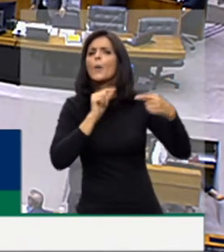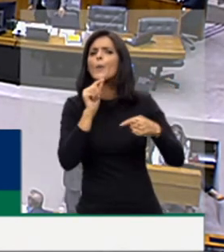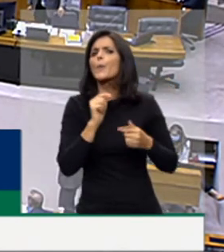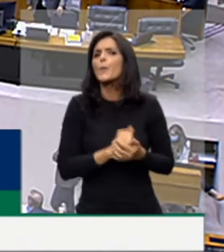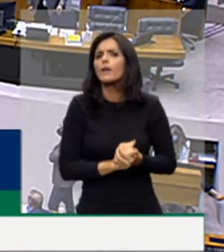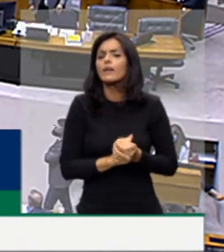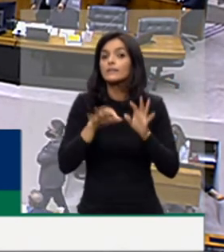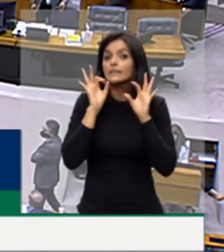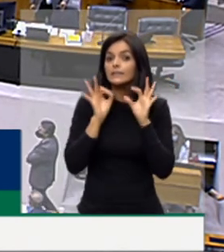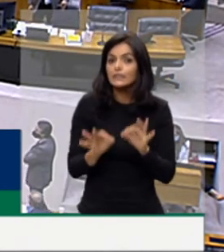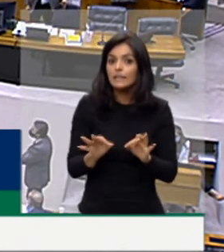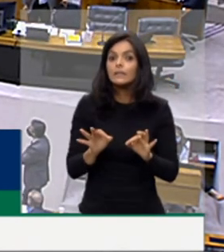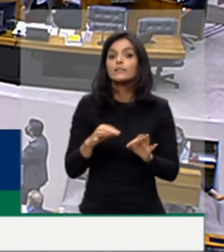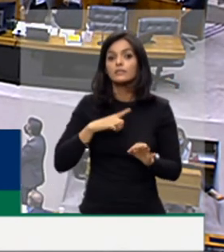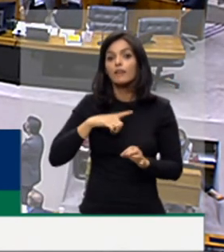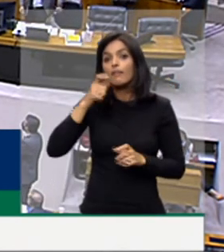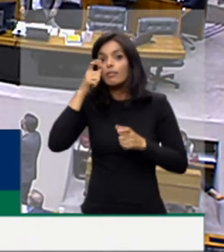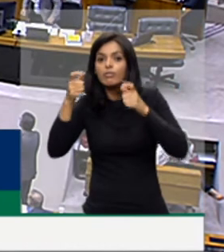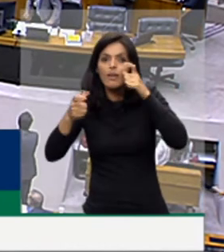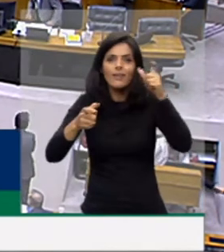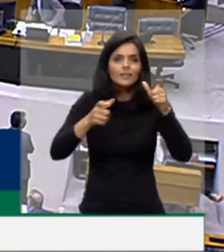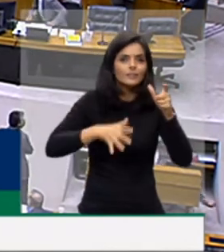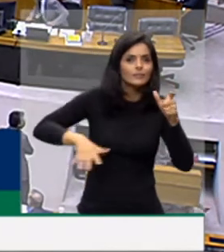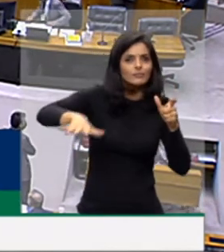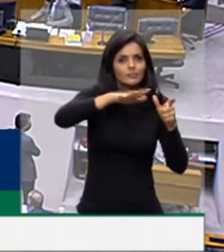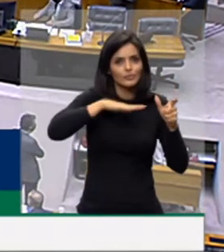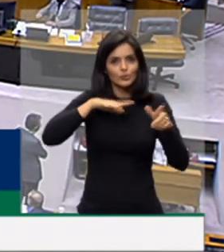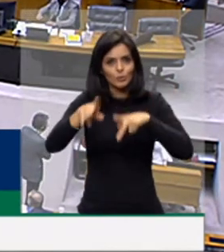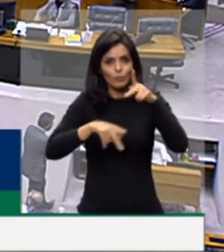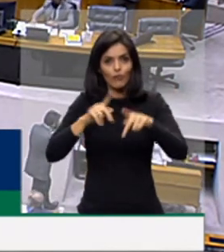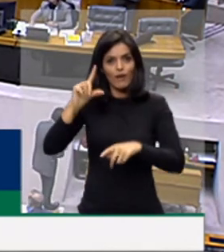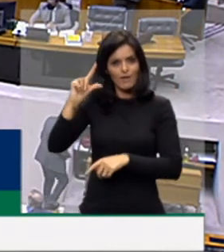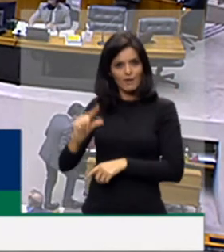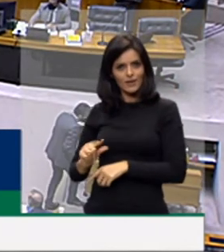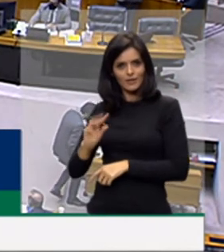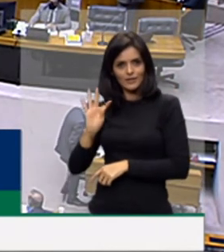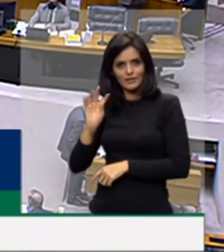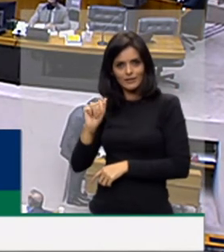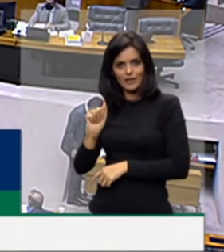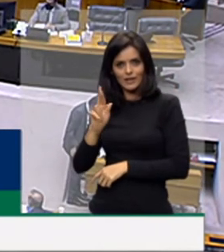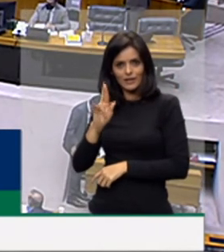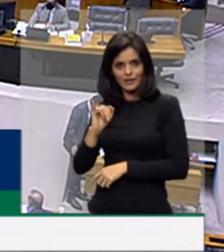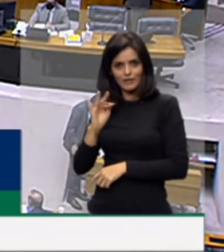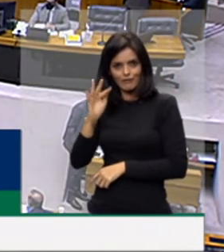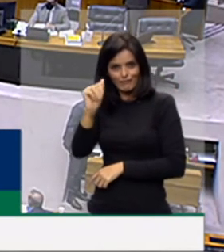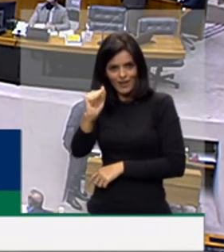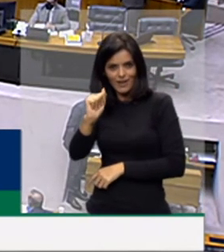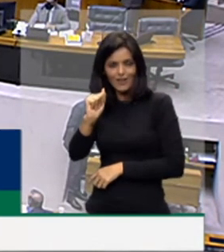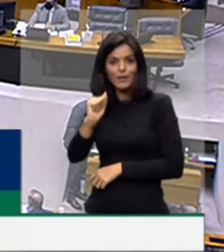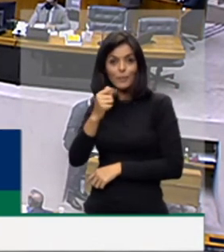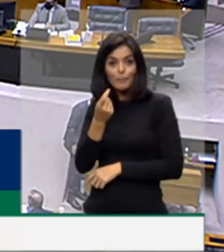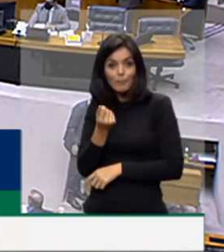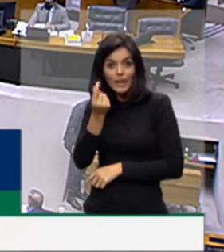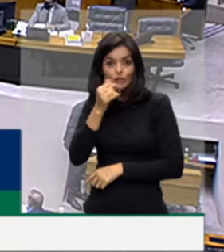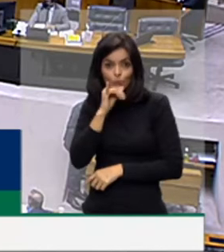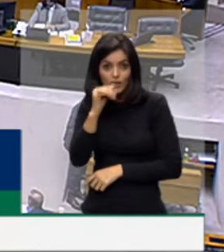QUE TRATA DE REGRAS DO SETOR ELÉTRICO E ENTRE OUTROS OBJETIVOS ESTÁ UM QUE É COM CERTEZA ATENDE AOS INTERESSES DE TODO MUNDO, QUE É A